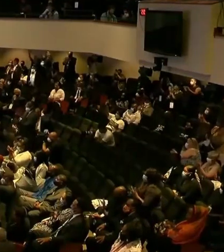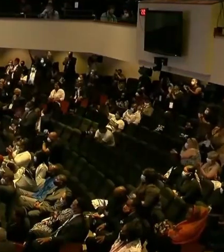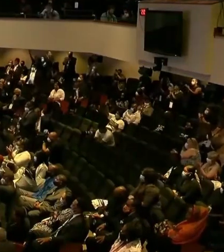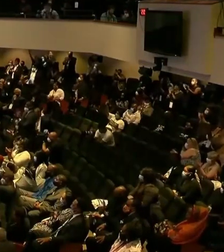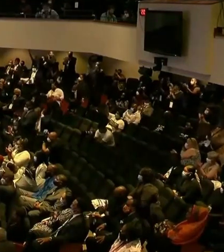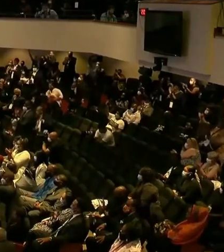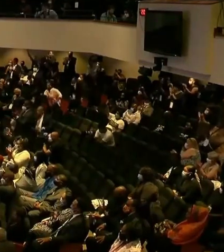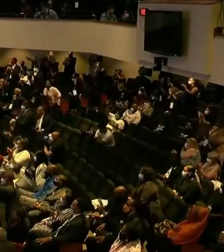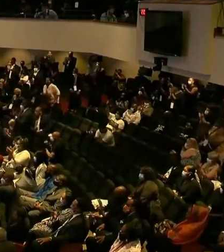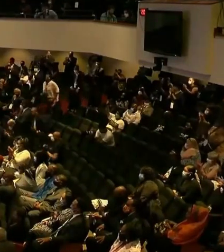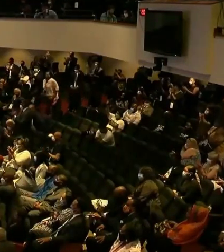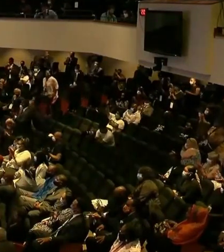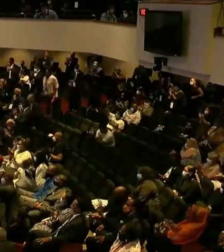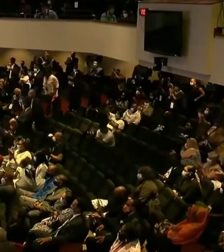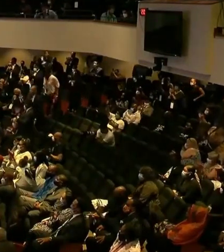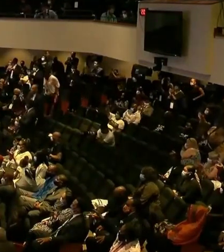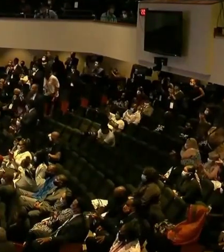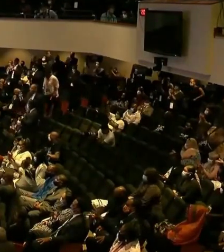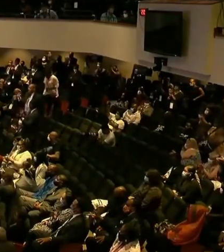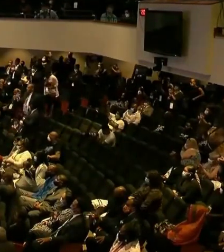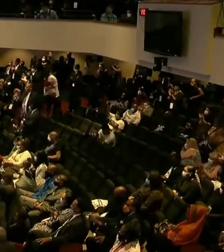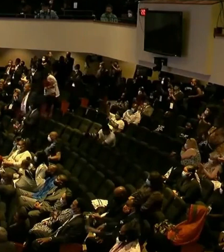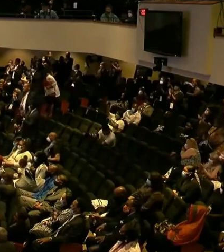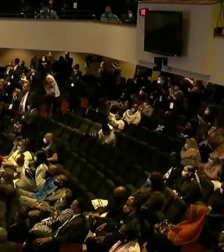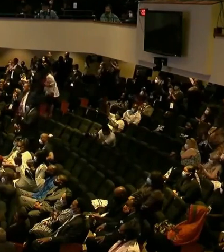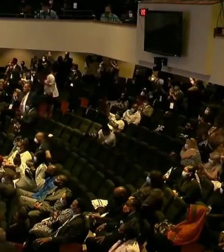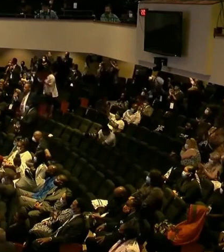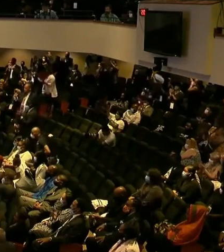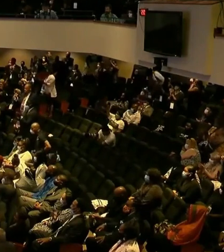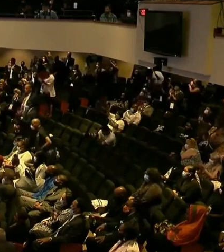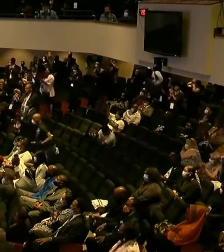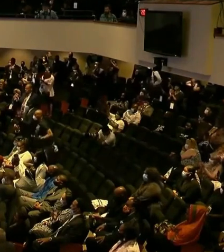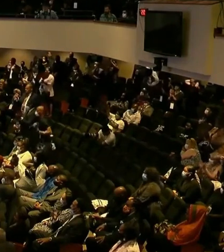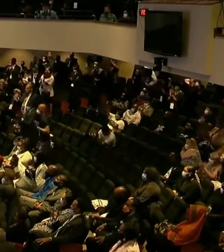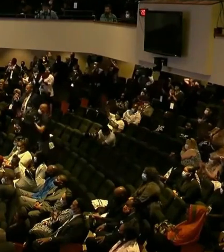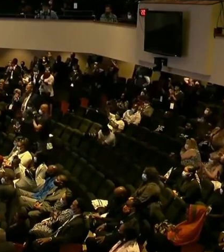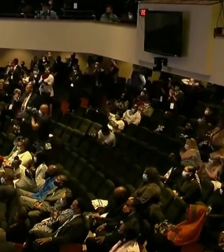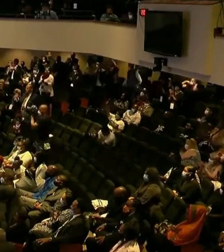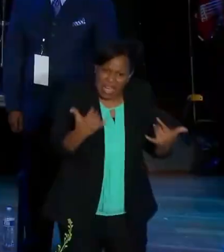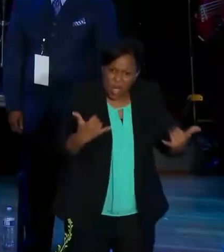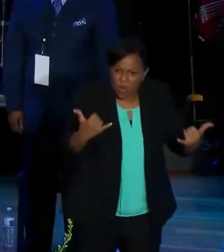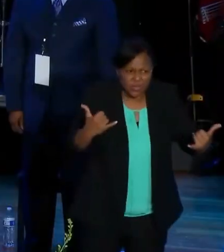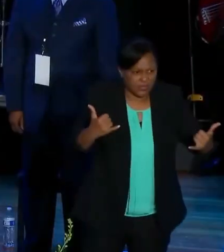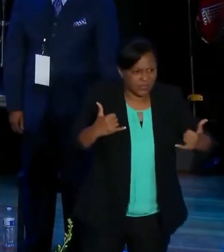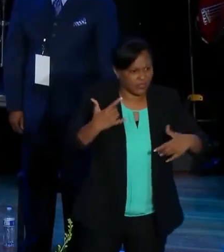Tiden har gått för oschysst spel Och tiden har gått för att hindra rättvisan